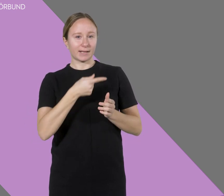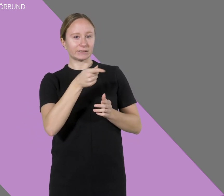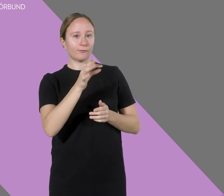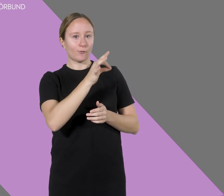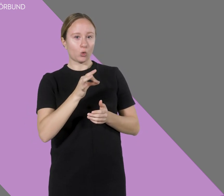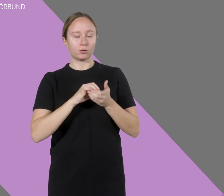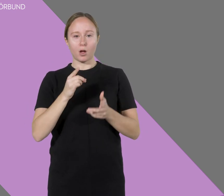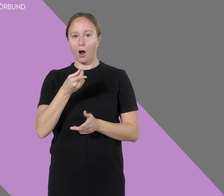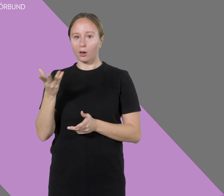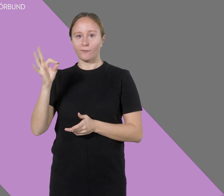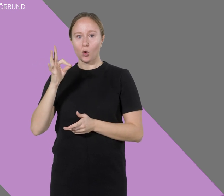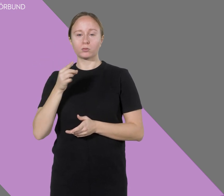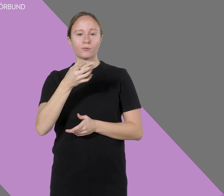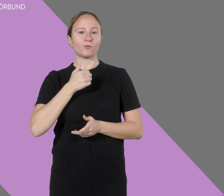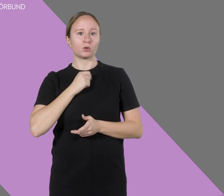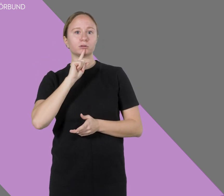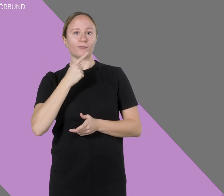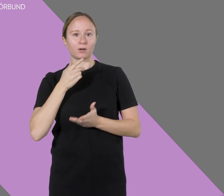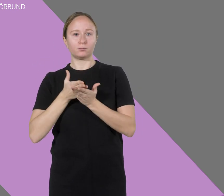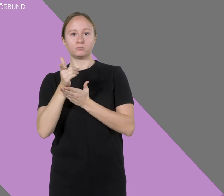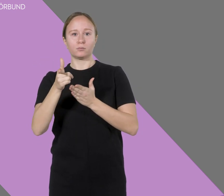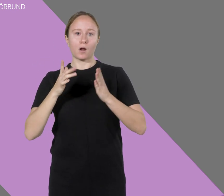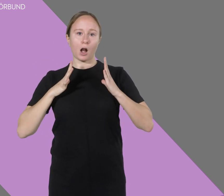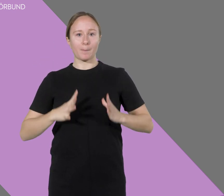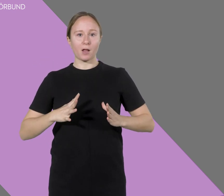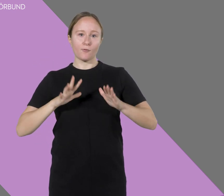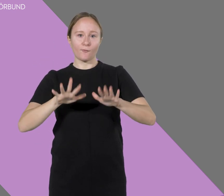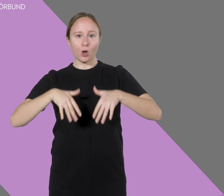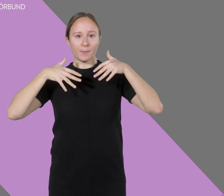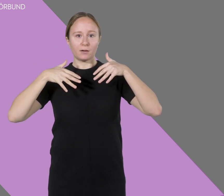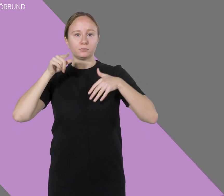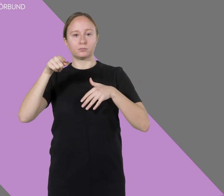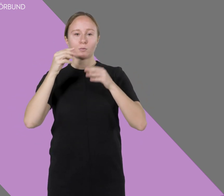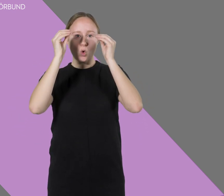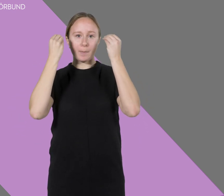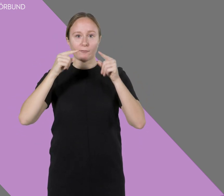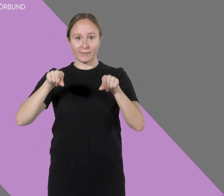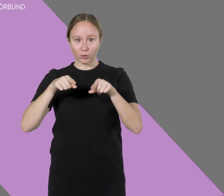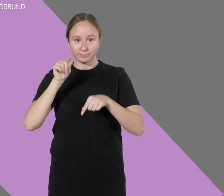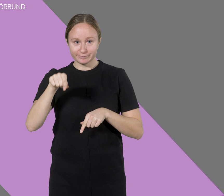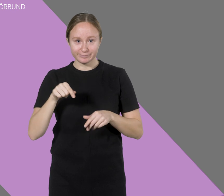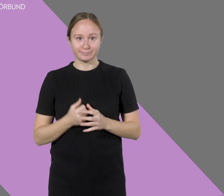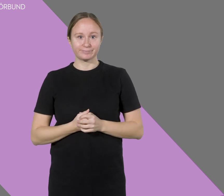Du får svar på dessa och många andra frågor i Handikappforums utbildningsvideor.